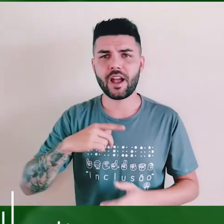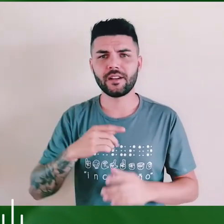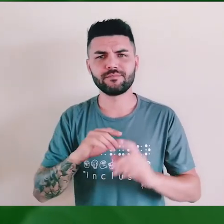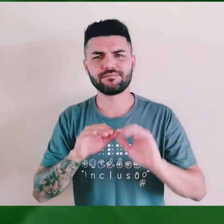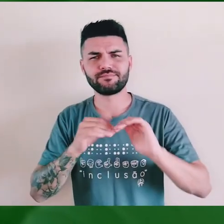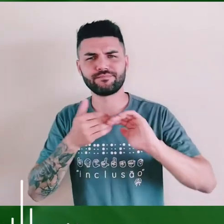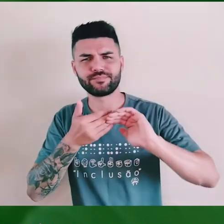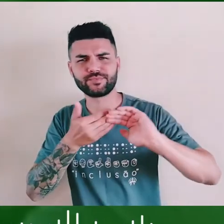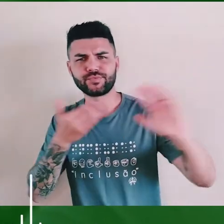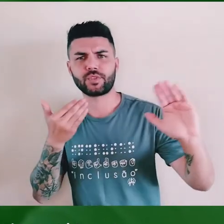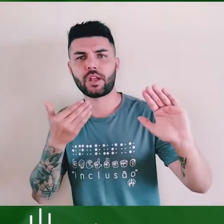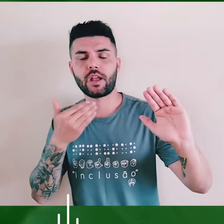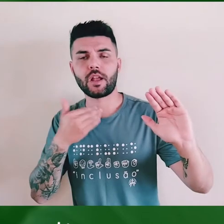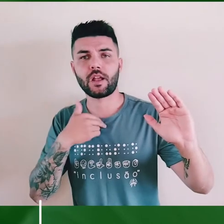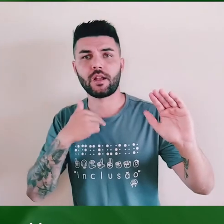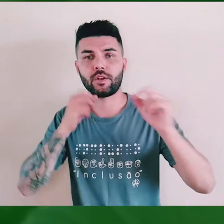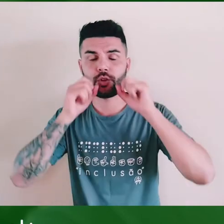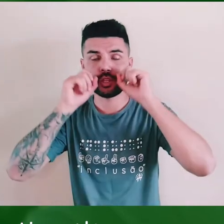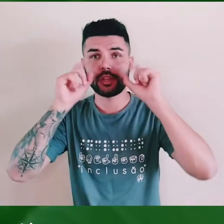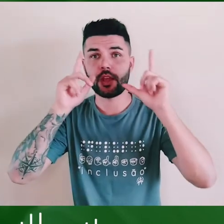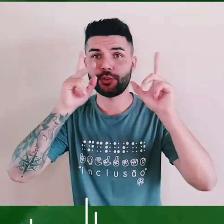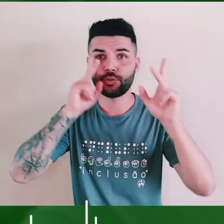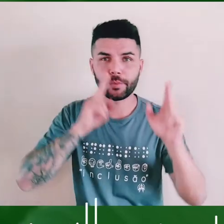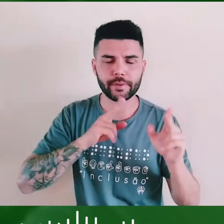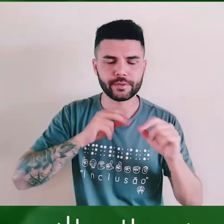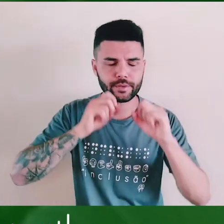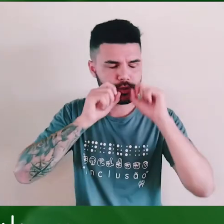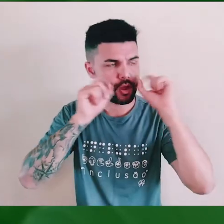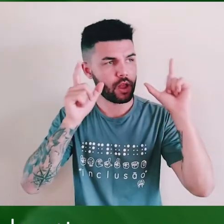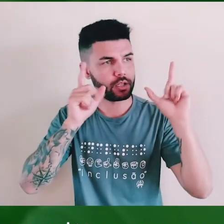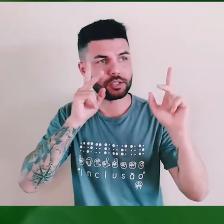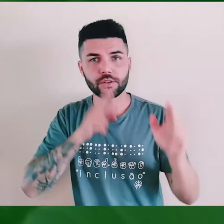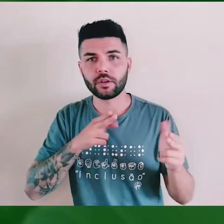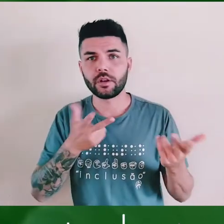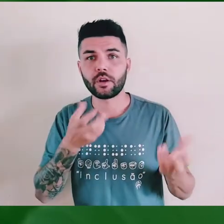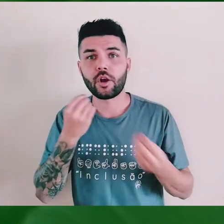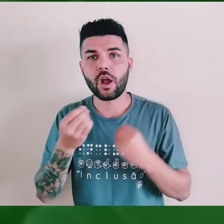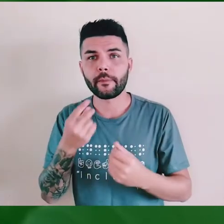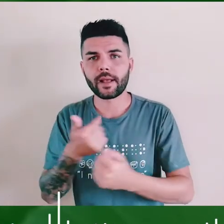e contando os dias sem saber quando vai ser, quando você vai dar um abraço, quando vai